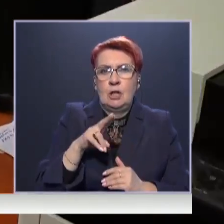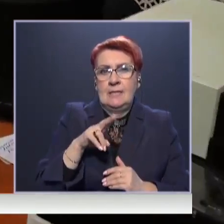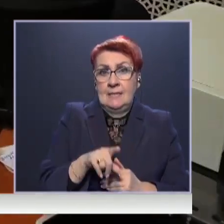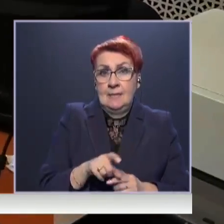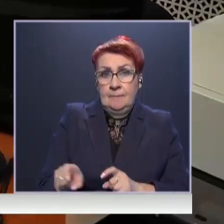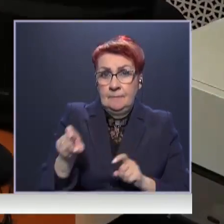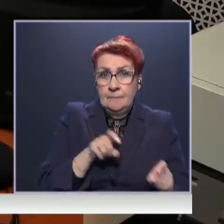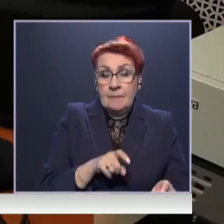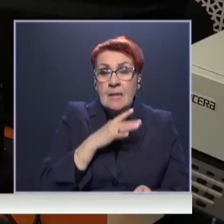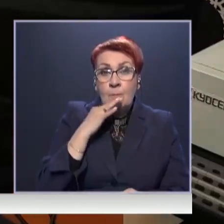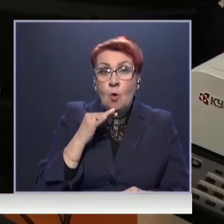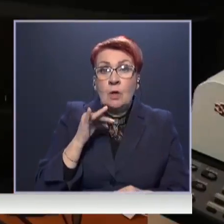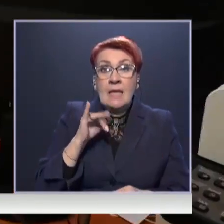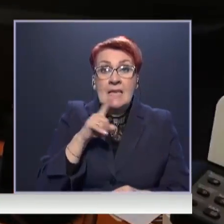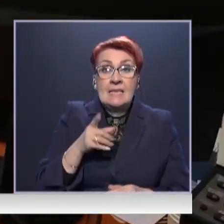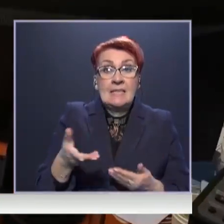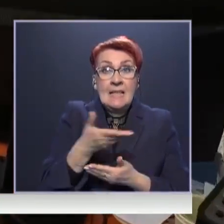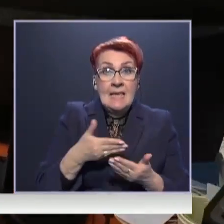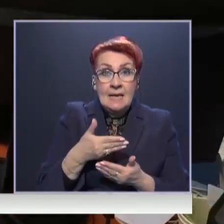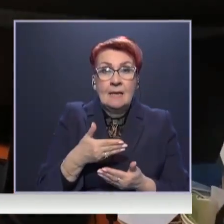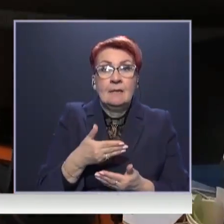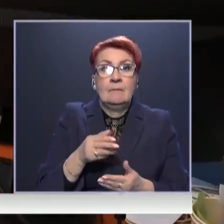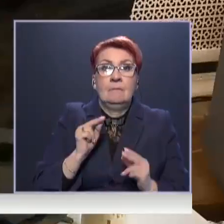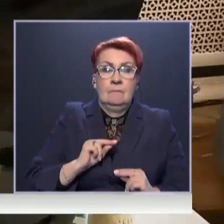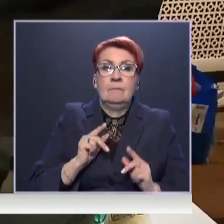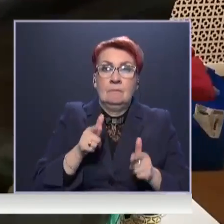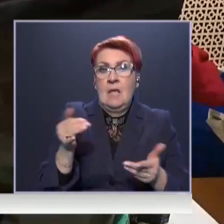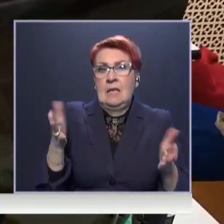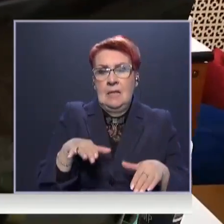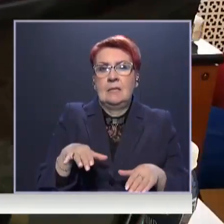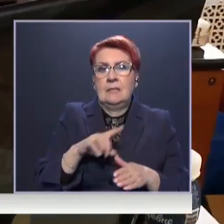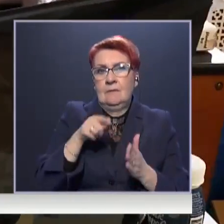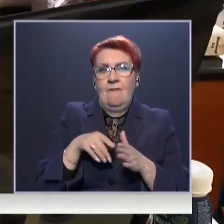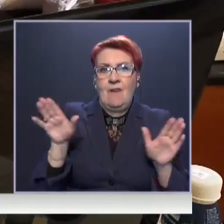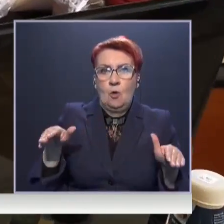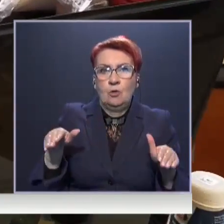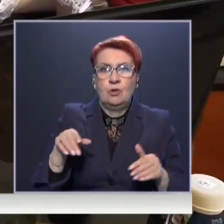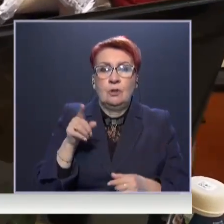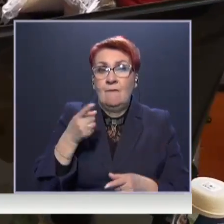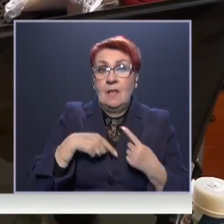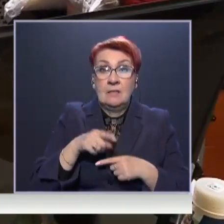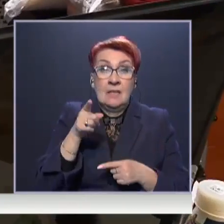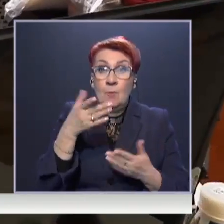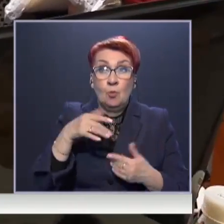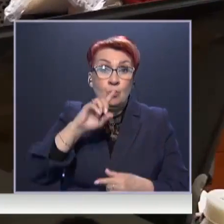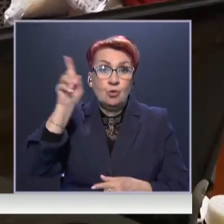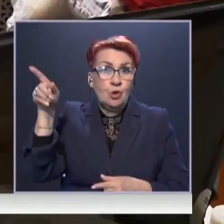Многие из них устроились в Воронеже остались потому что там ему некуда было возвращать свою же и поэтому